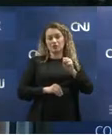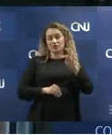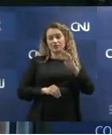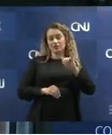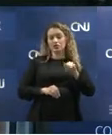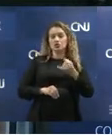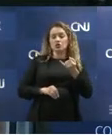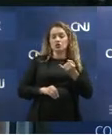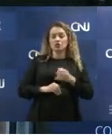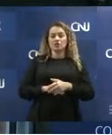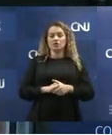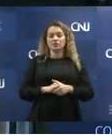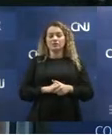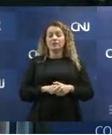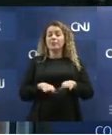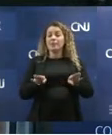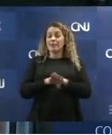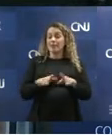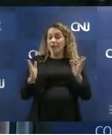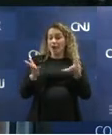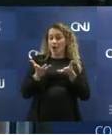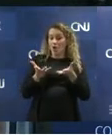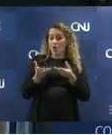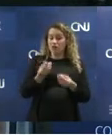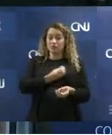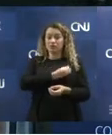Agora mesmo estamos vivendo o momento no STJ em que, a depender